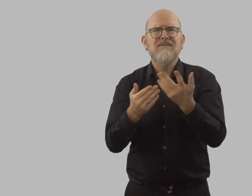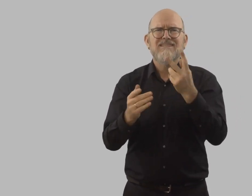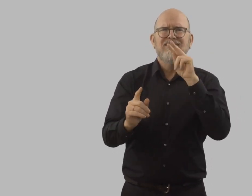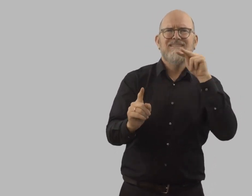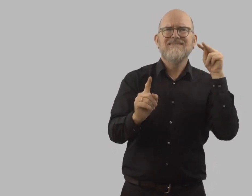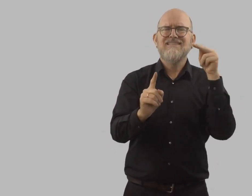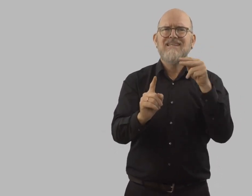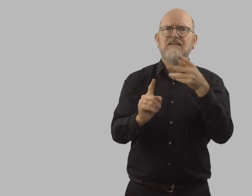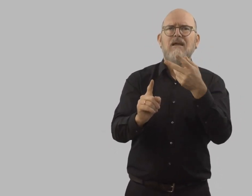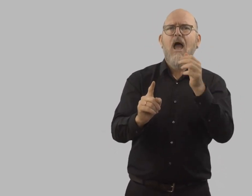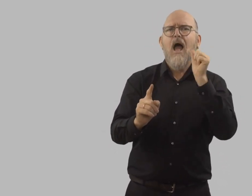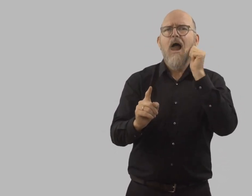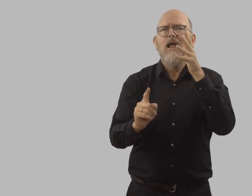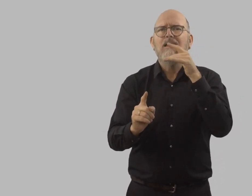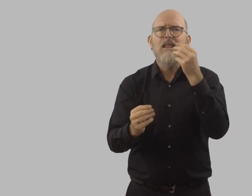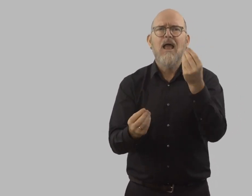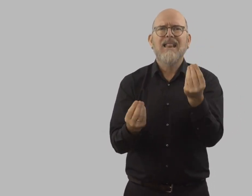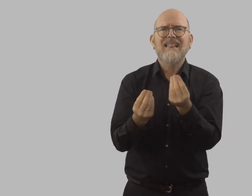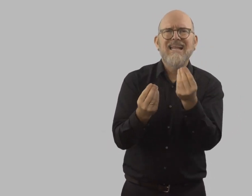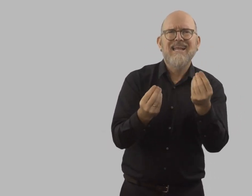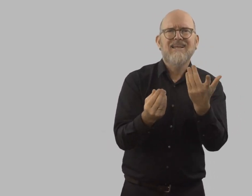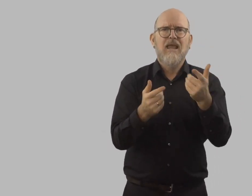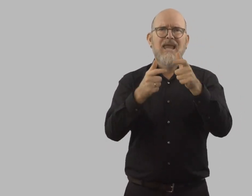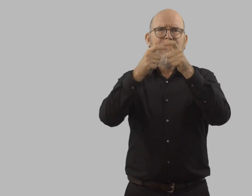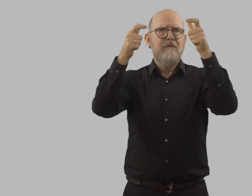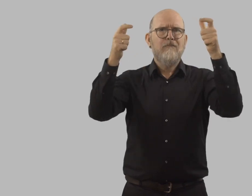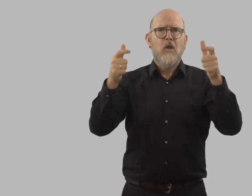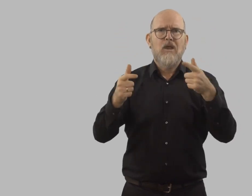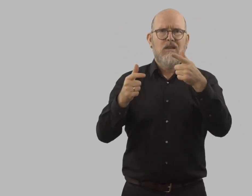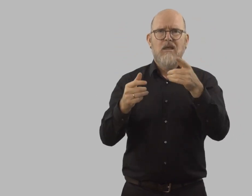die aus seiner Sicht Alltagsdinge und Gebäude